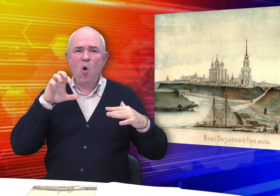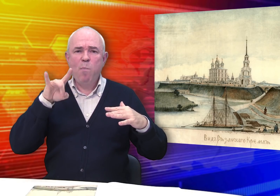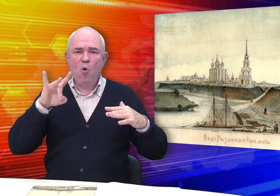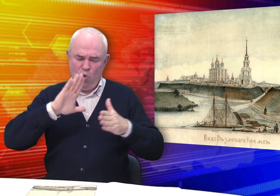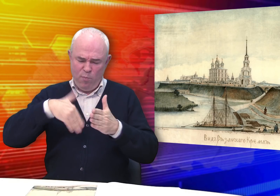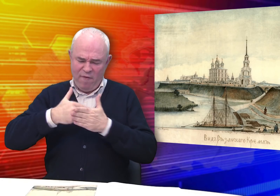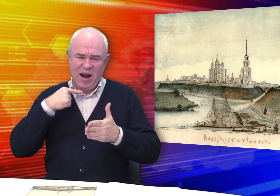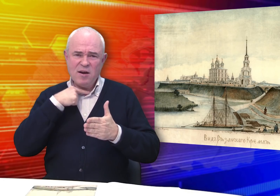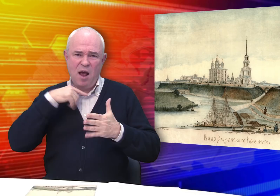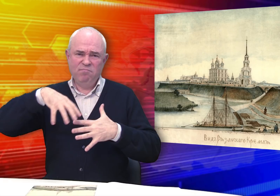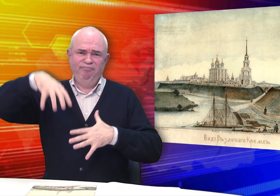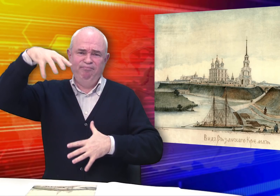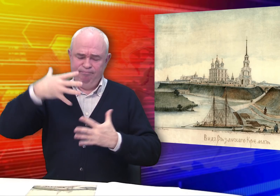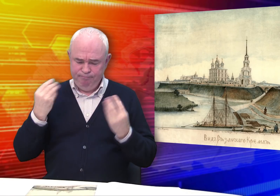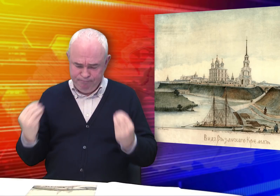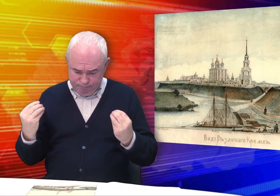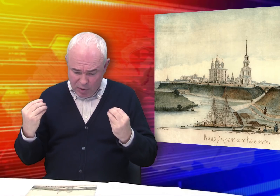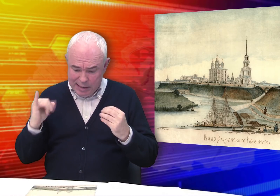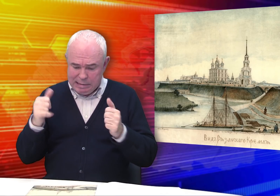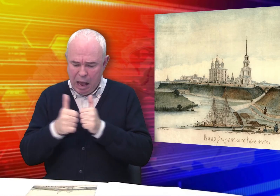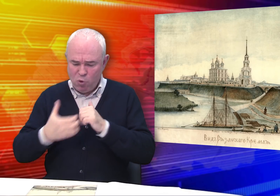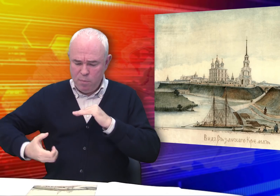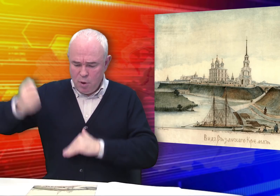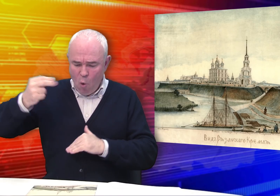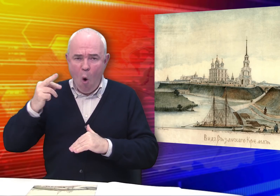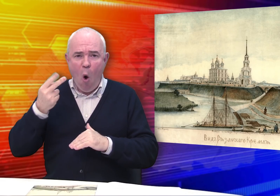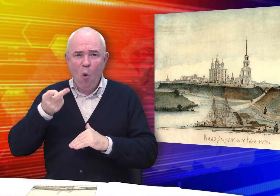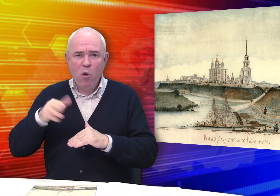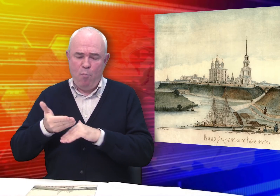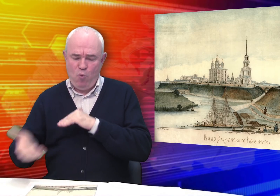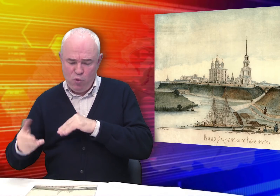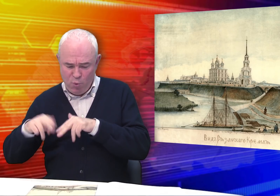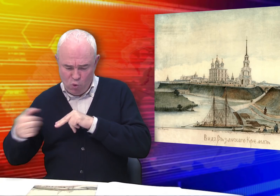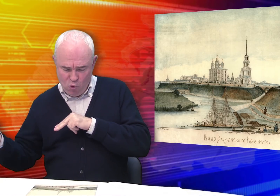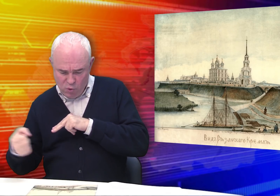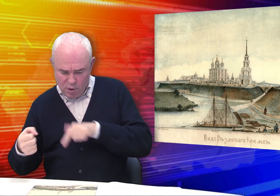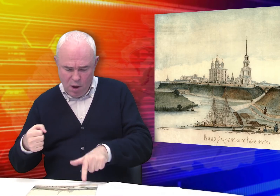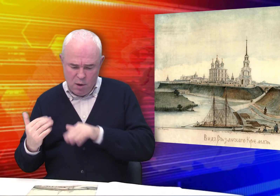Стоит Успенский собор, который до сих пор украшает Рязань. Рядом – колокольня, построенная позже.